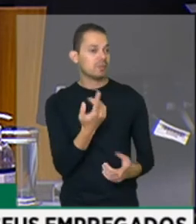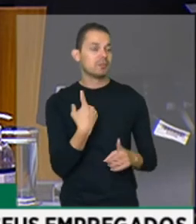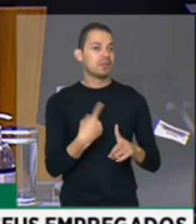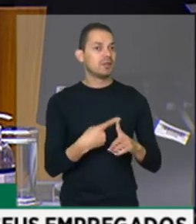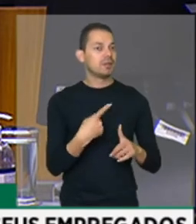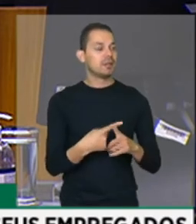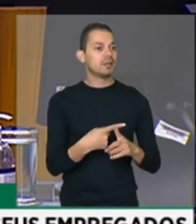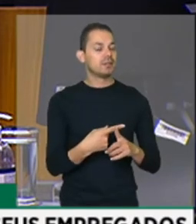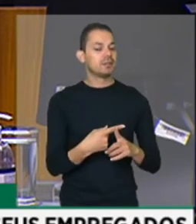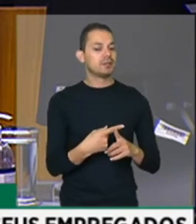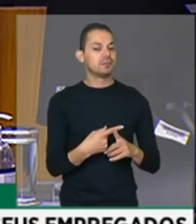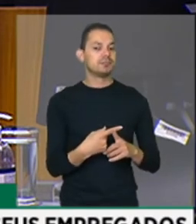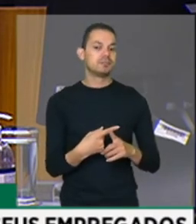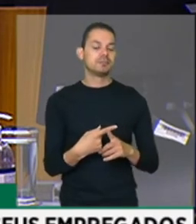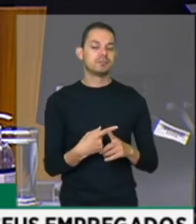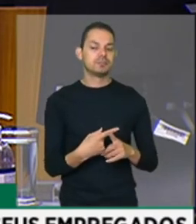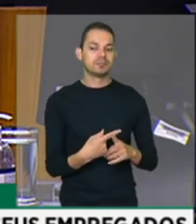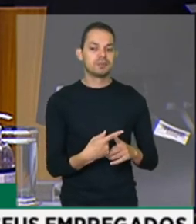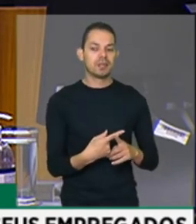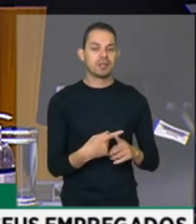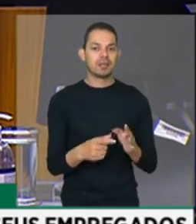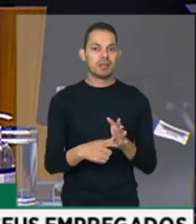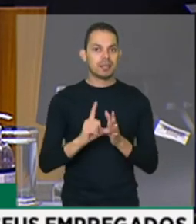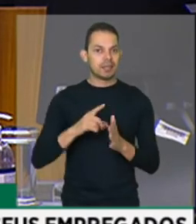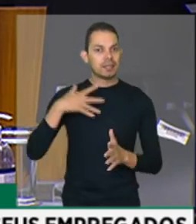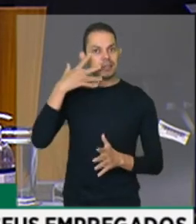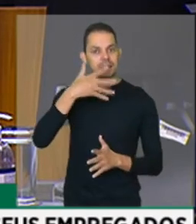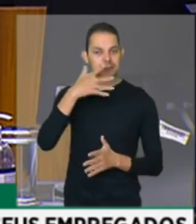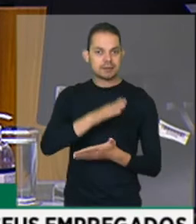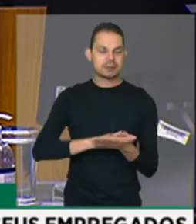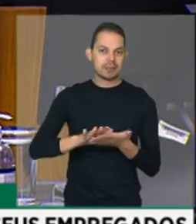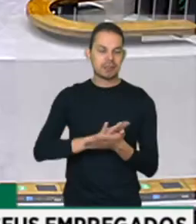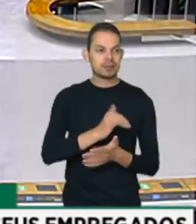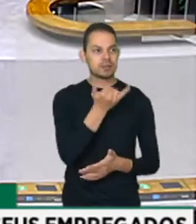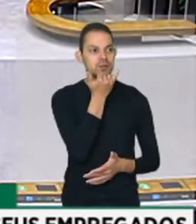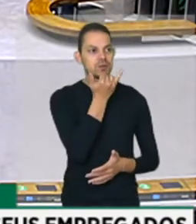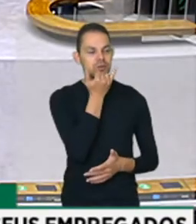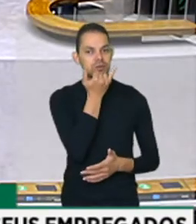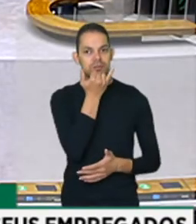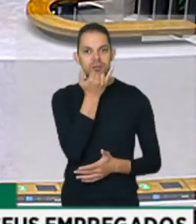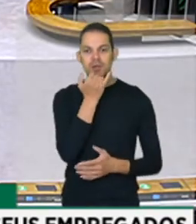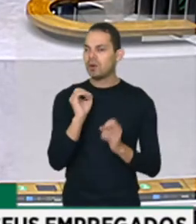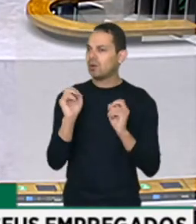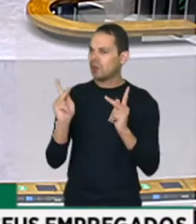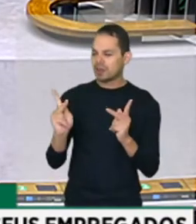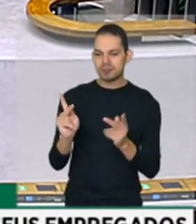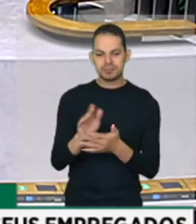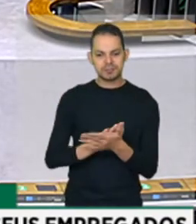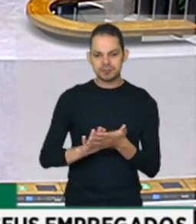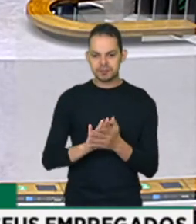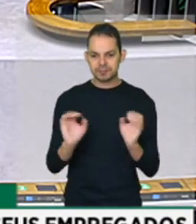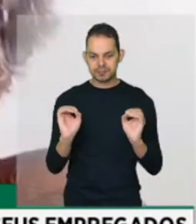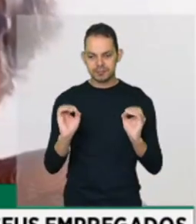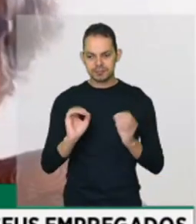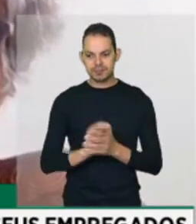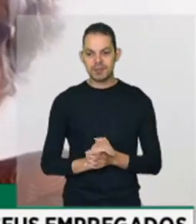EXCELÊNCIA TEM A PALAVRA E EU PEÇO DESCULPA POR NÃO TER ABERTO A FALA NAQUELE MOMENTO. [DEPUTADA]: NÃO POR ISSO, PRESIDENTE. É SOBRE REALMENTE A DENÚNCIA QUE TRAZ A